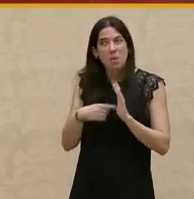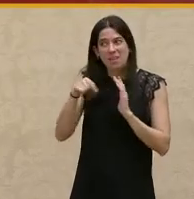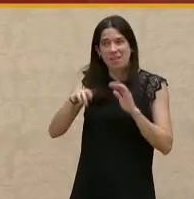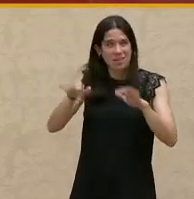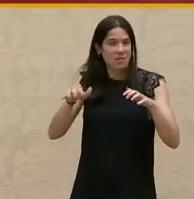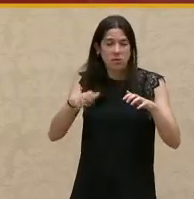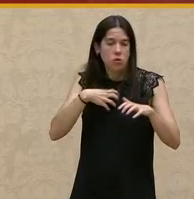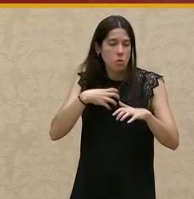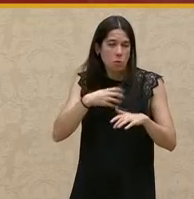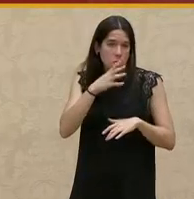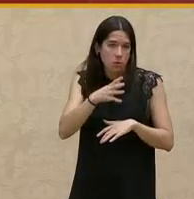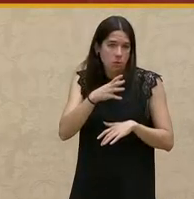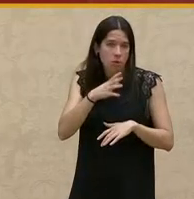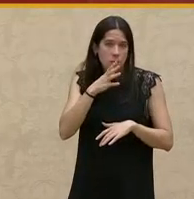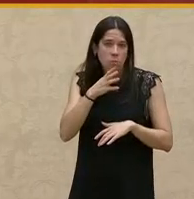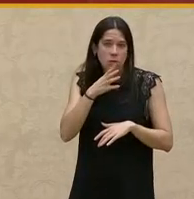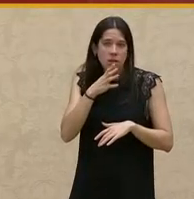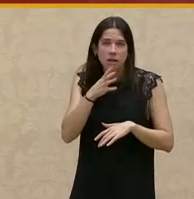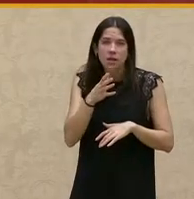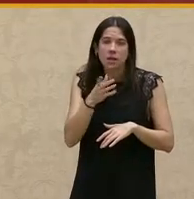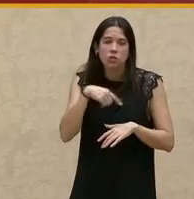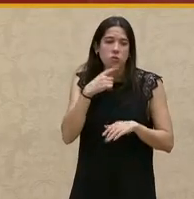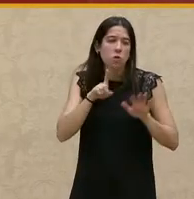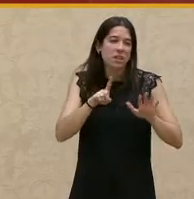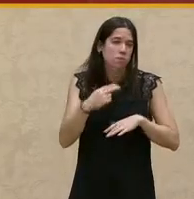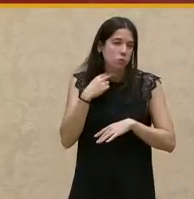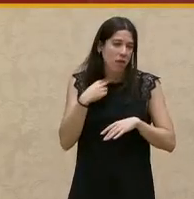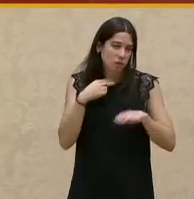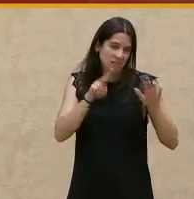al ser seis diputados, teníamos uno de baja, no podemos estar en todas partes